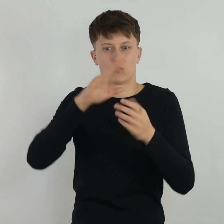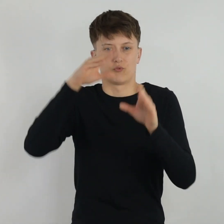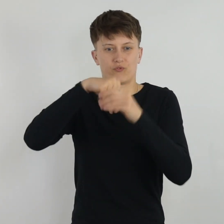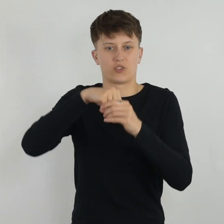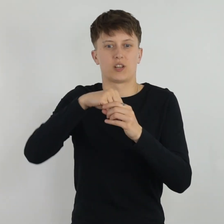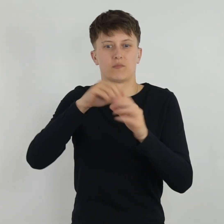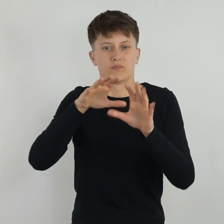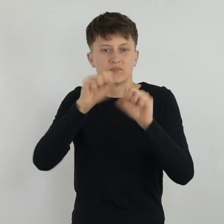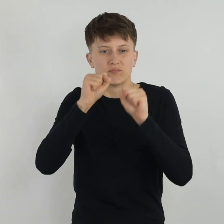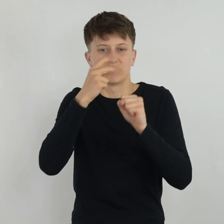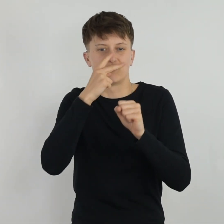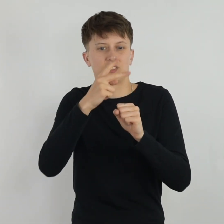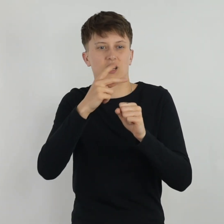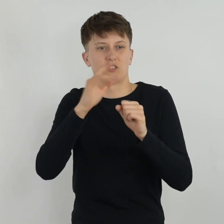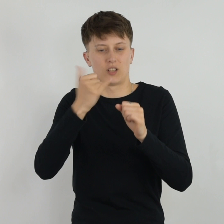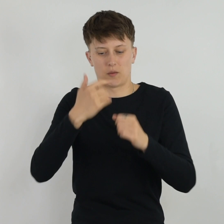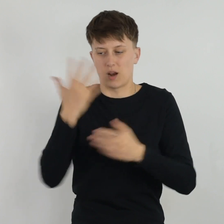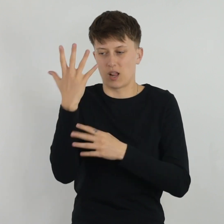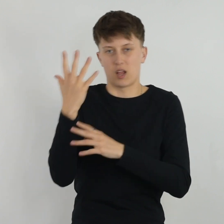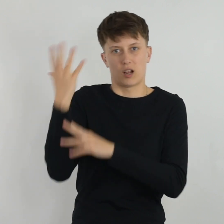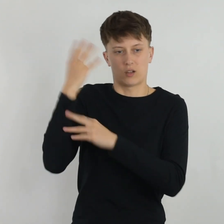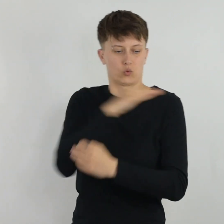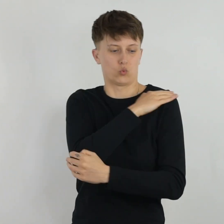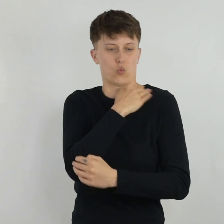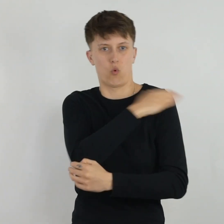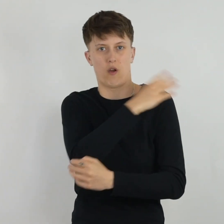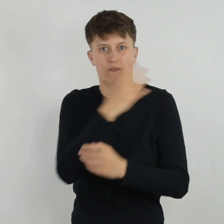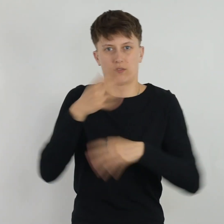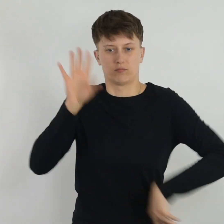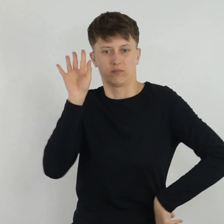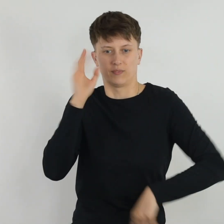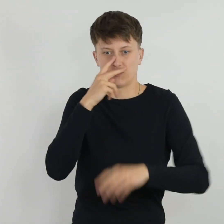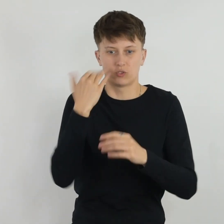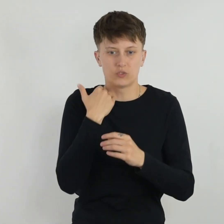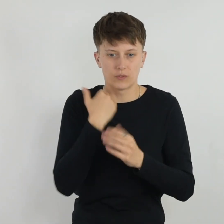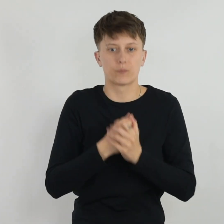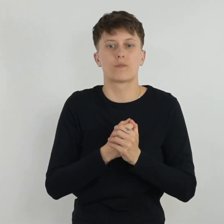znajdują się wzdłuż tułowia.